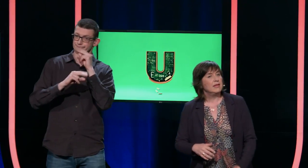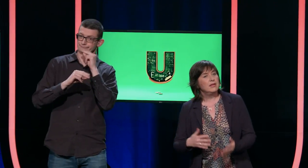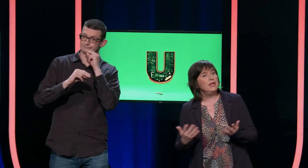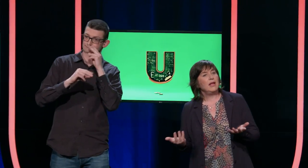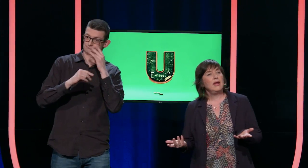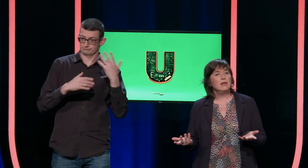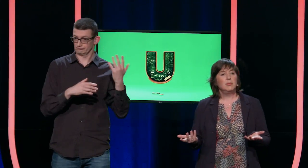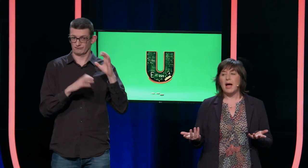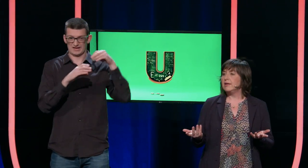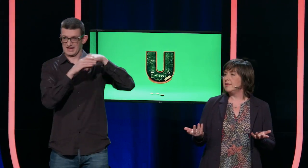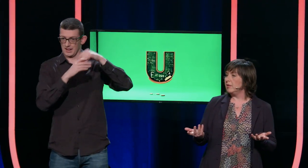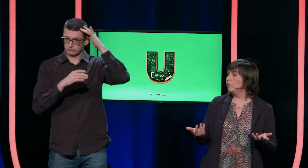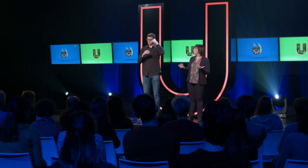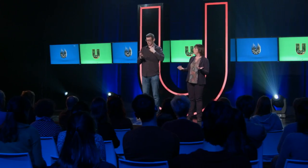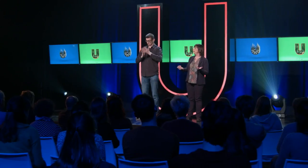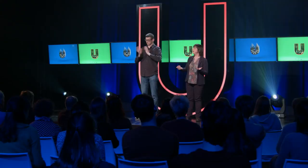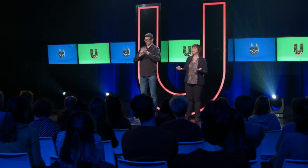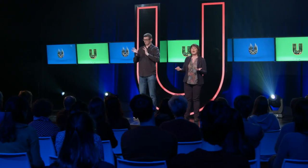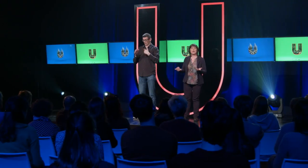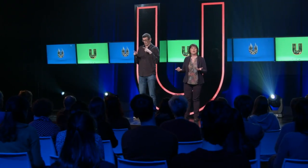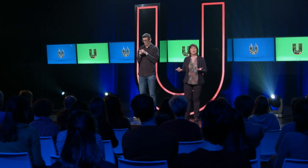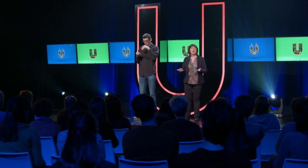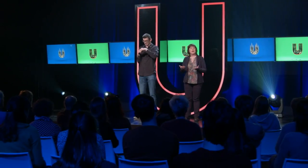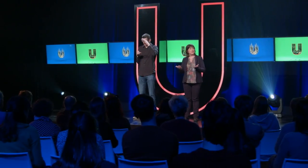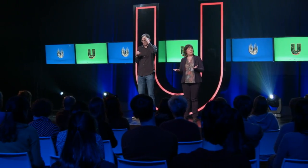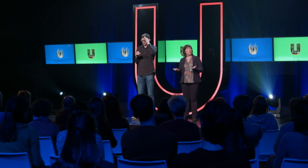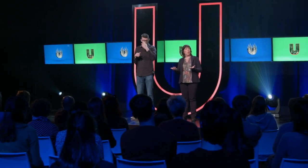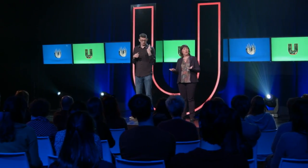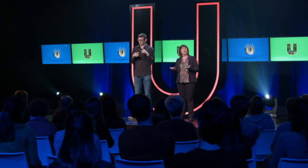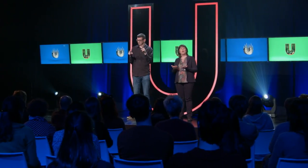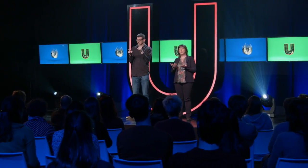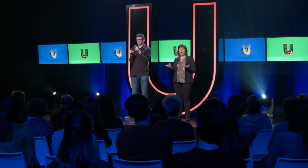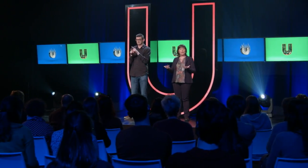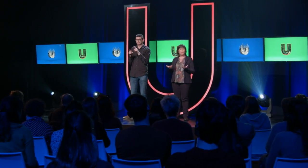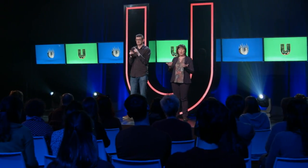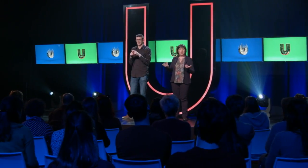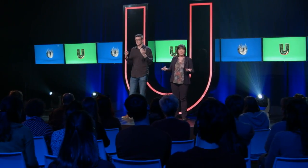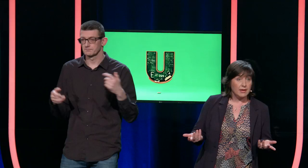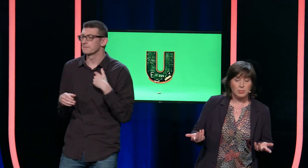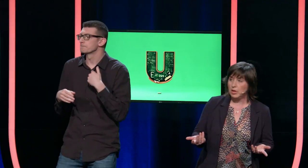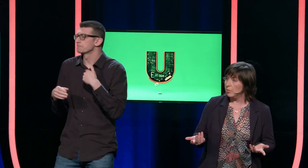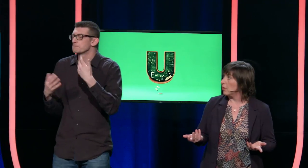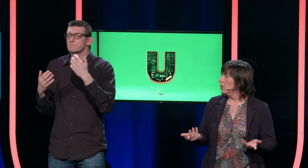dat er niet enkel gebaren zijn voor concrete zaken. Er zijn ook gebaren voor abstracte begrippen.